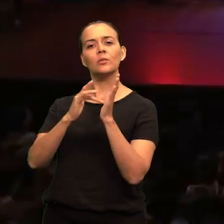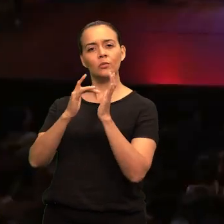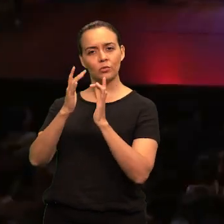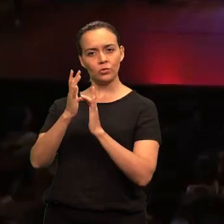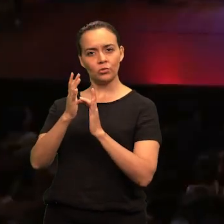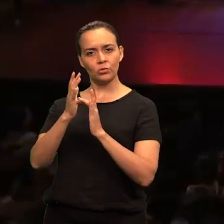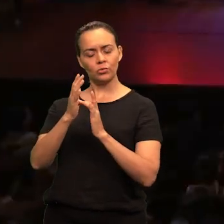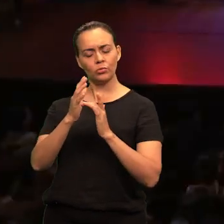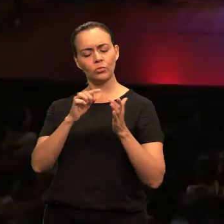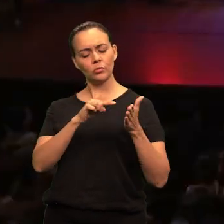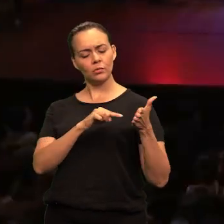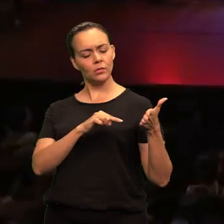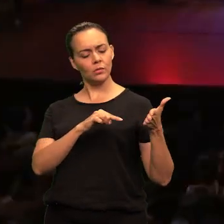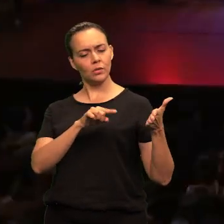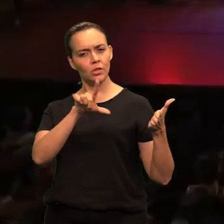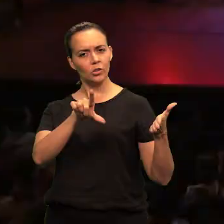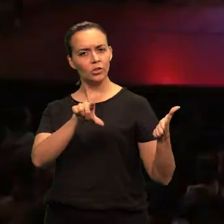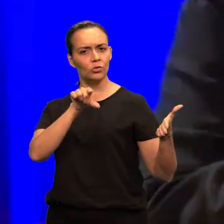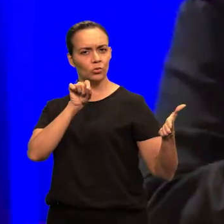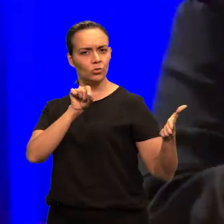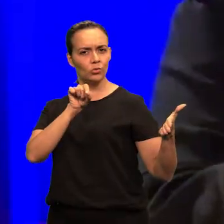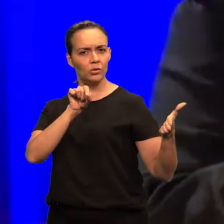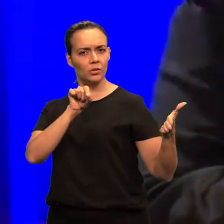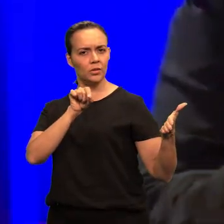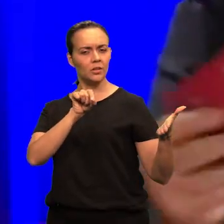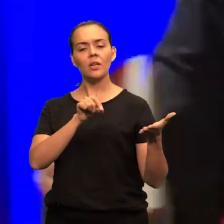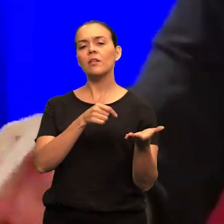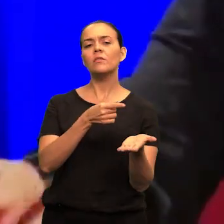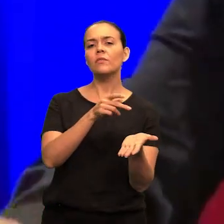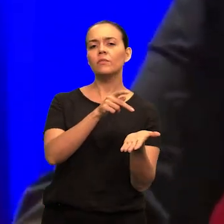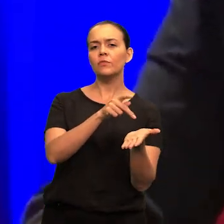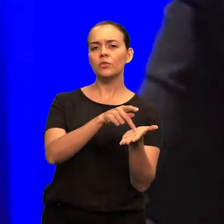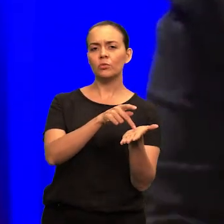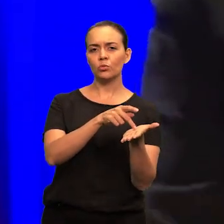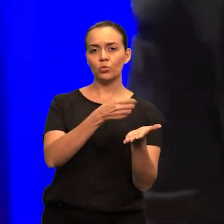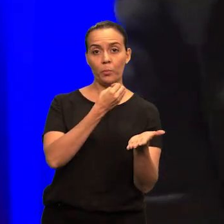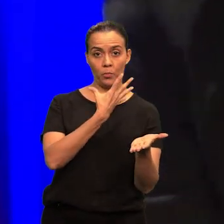com a ideia de humana escolha entre virtudes e vícios. A frase é: